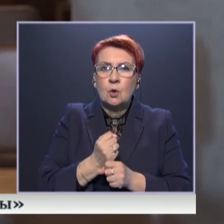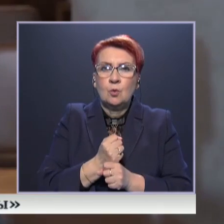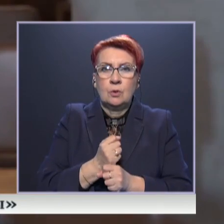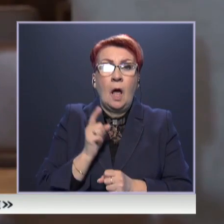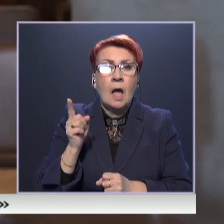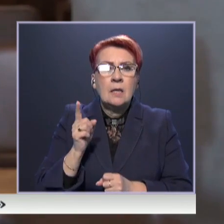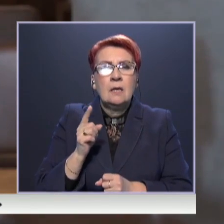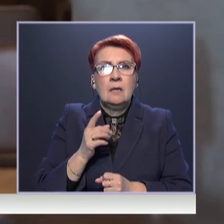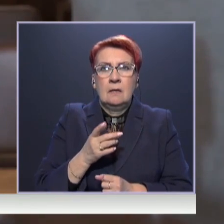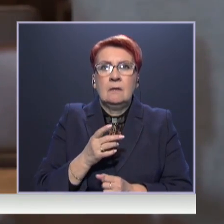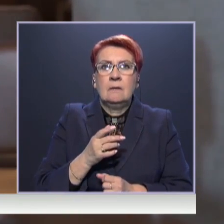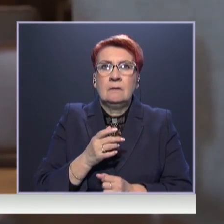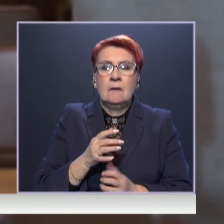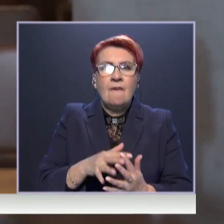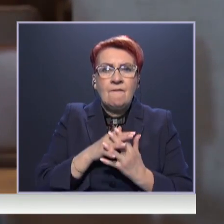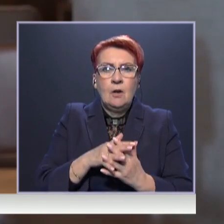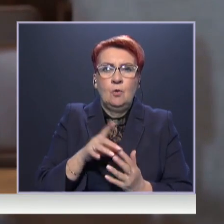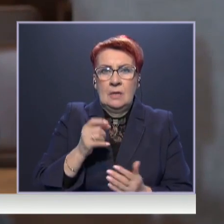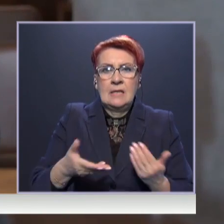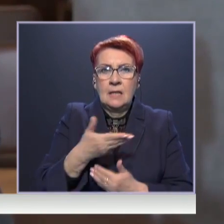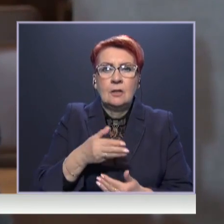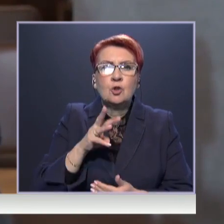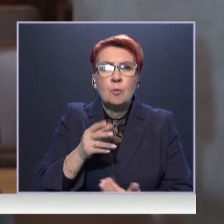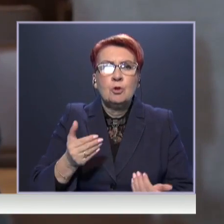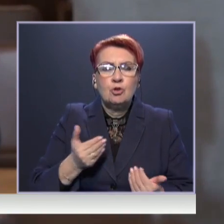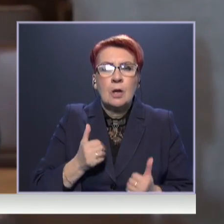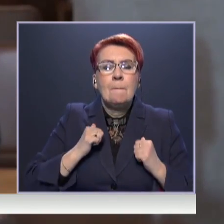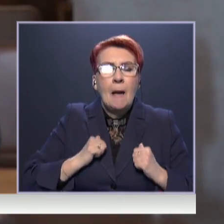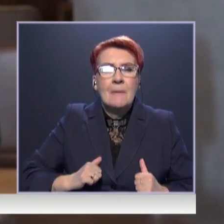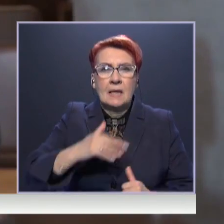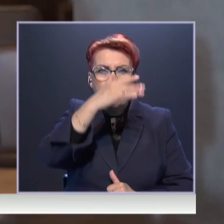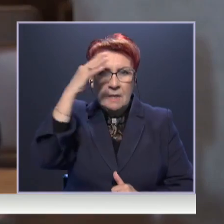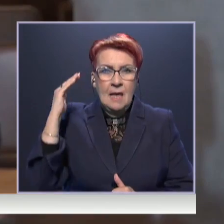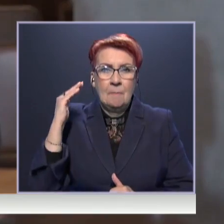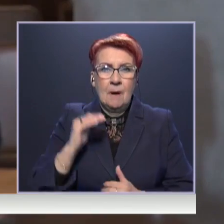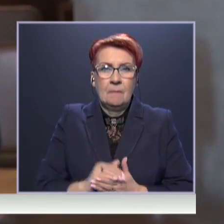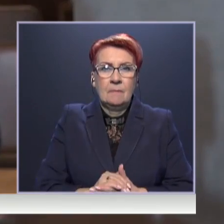за нас что мы жили под мирным небом они для этого всегда